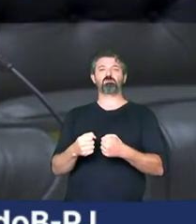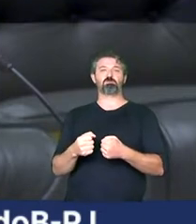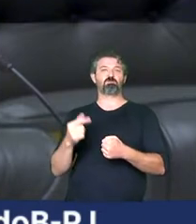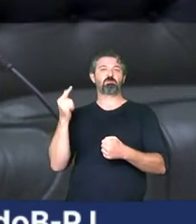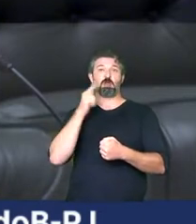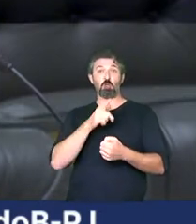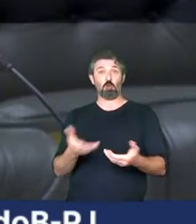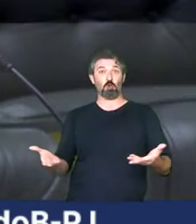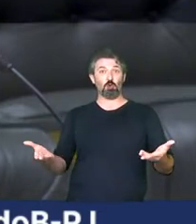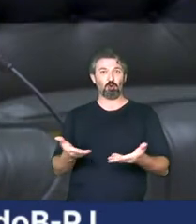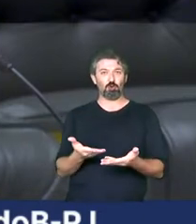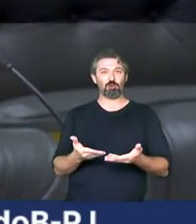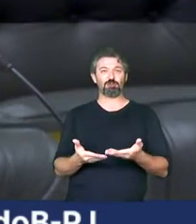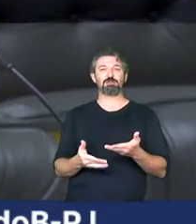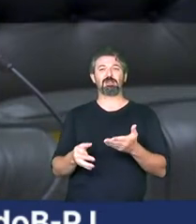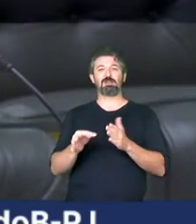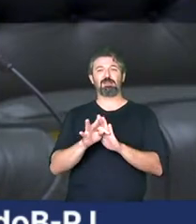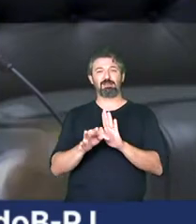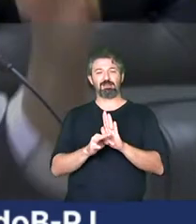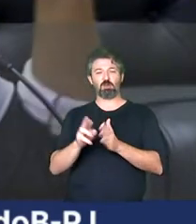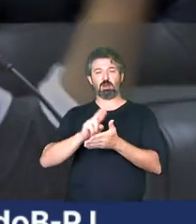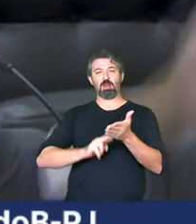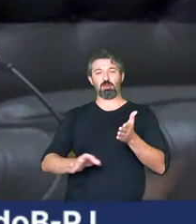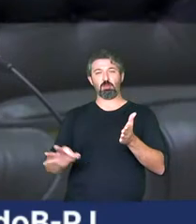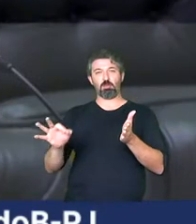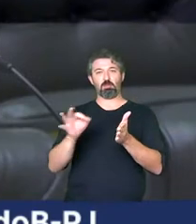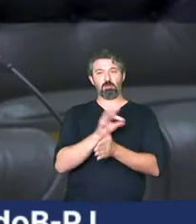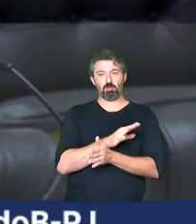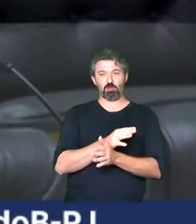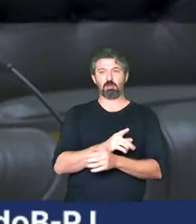DIA DE HOJE, TER ESSE RELATÓRIO LÁ A PARTIR DE